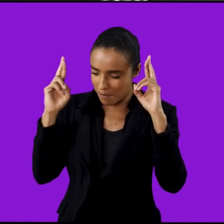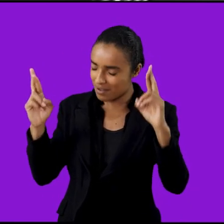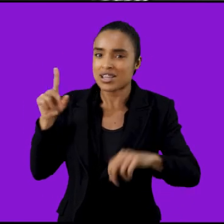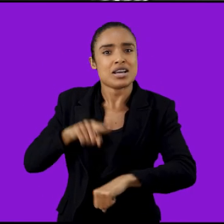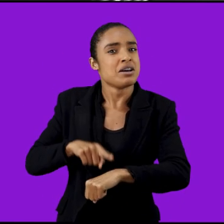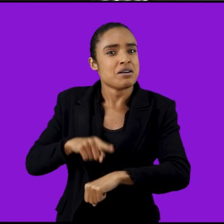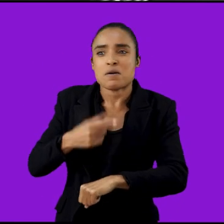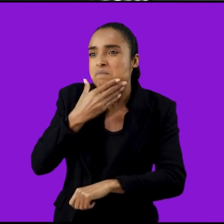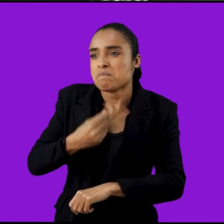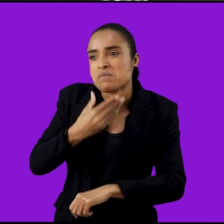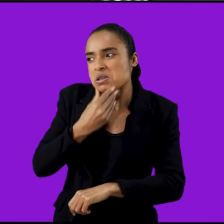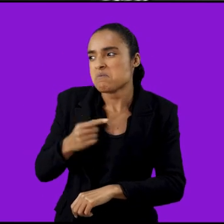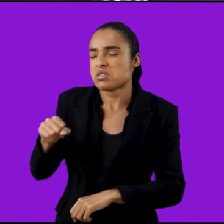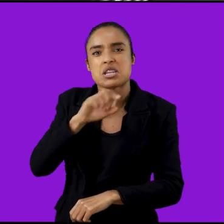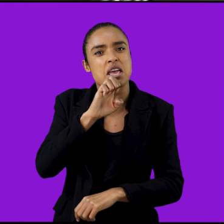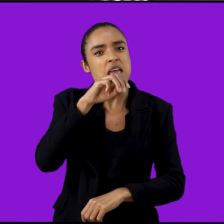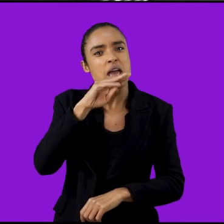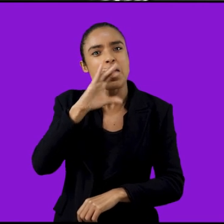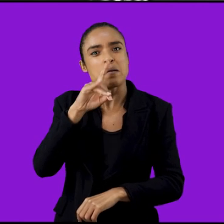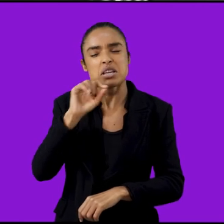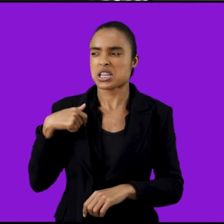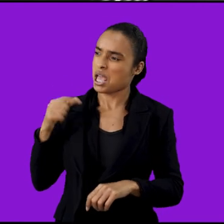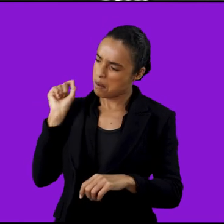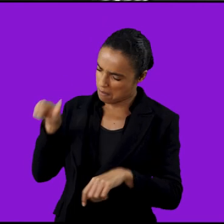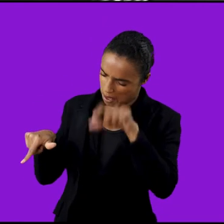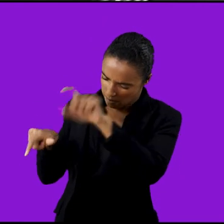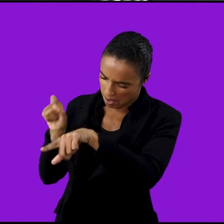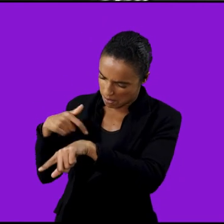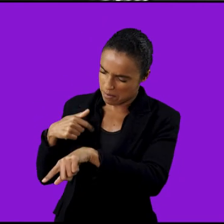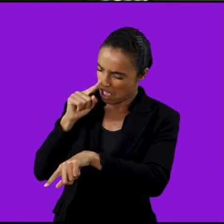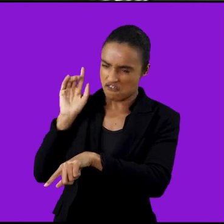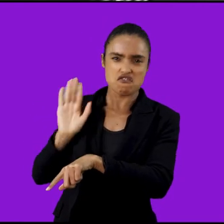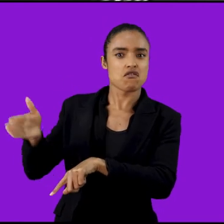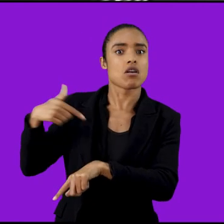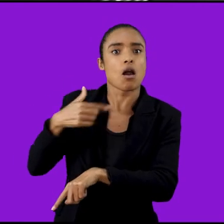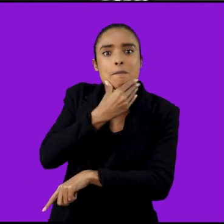moleque. Que se dane essa galera que tá falando, tá me xingando. Que se dane: “Olha aqui,